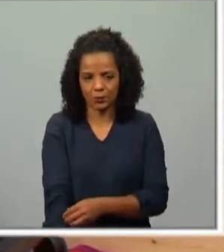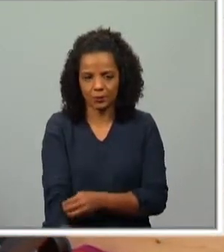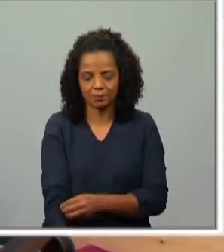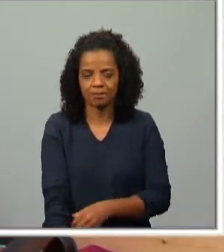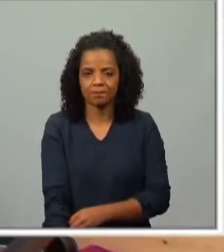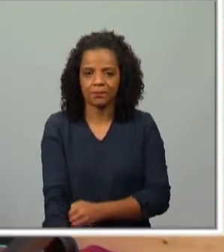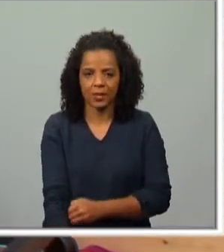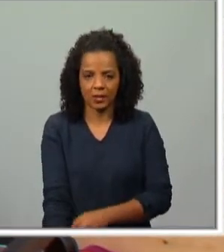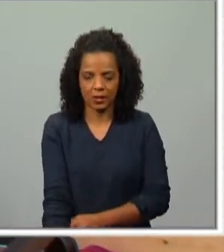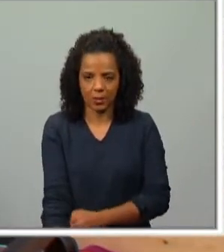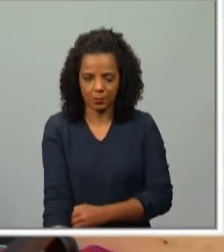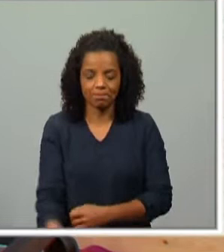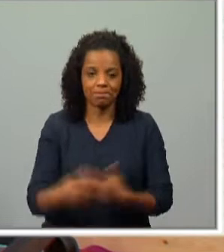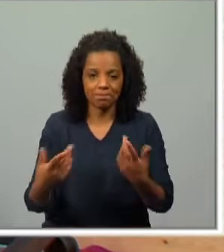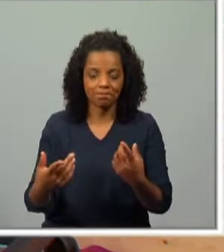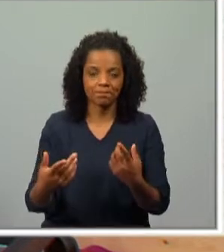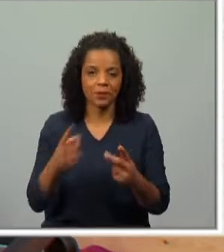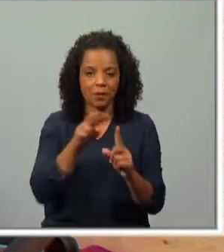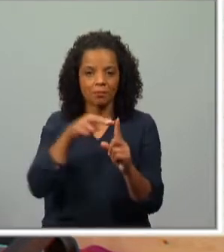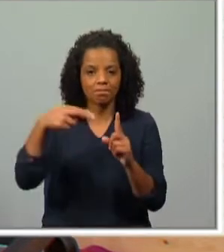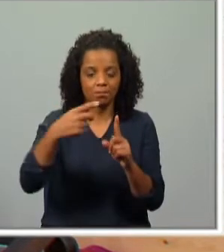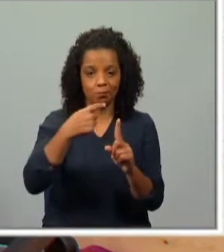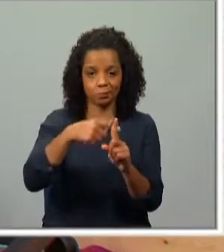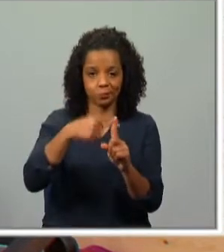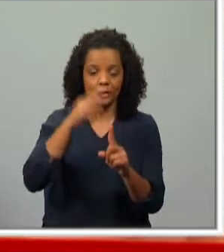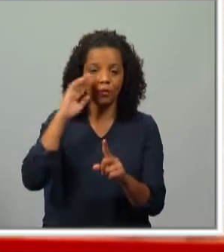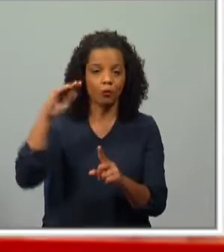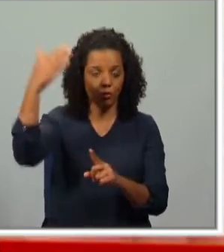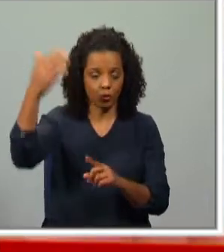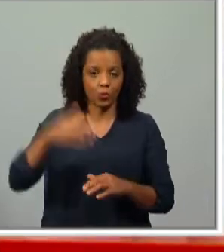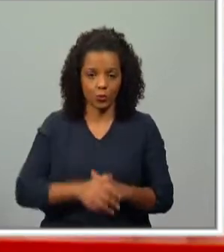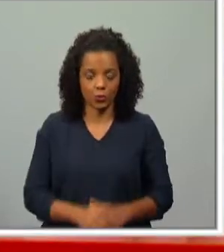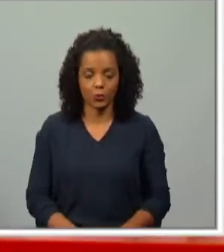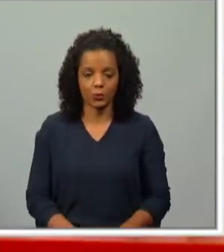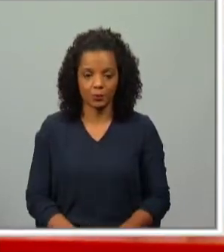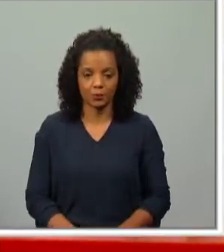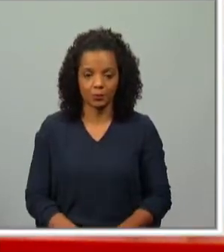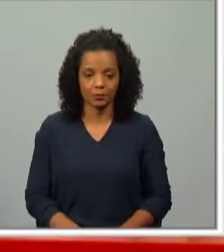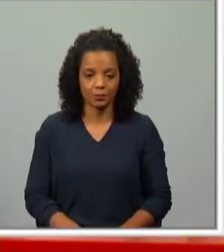visão mais positiva do futuro e relativamente a este a este 更積極的看法未來的和相對於這個的